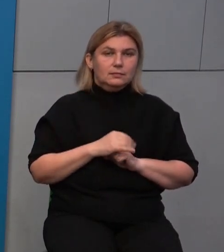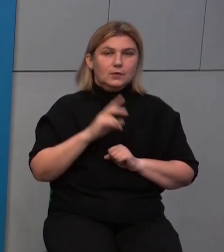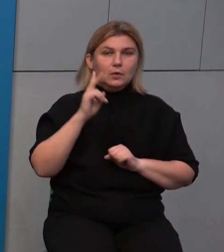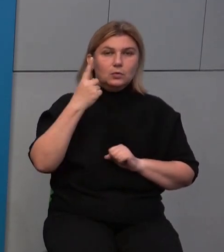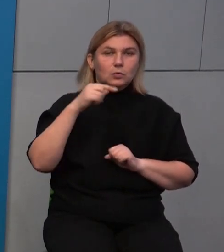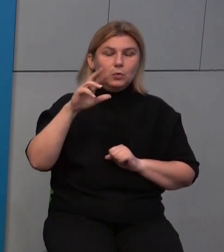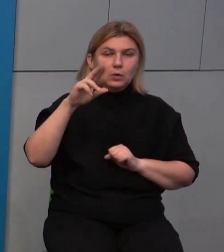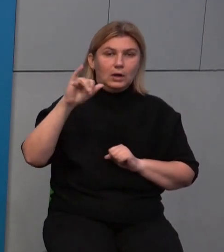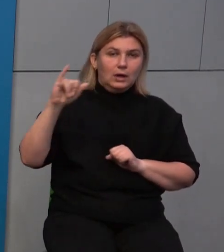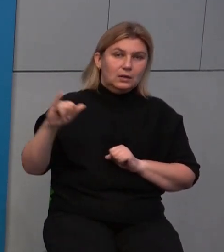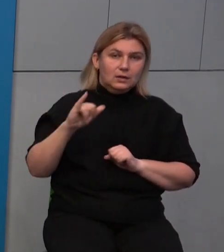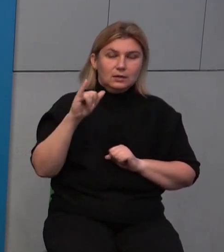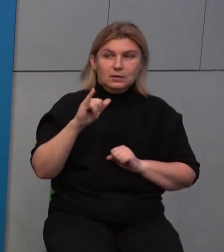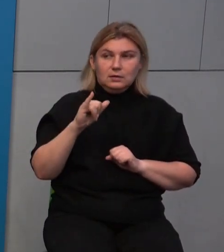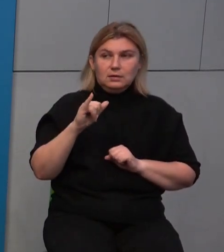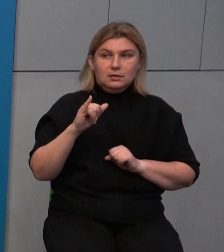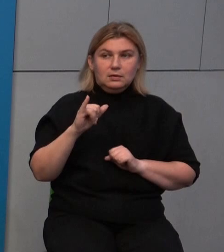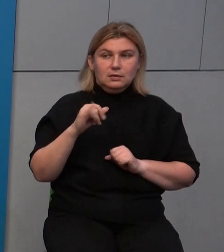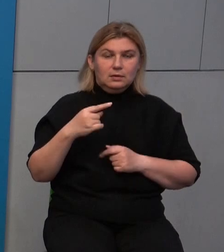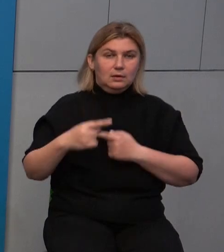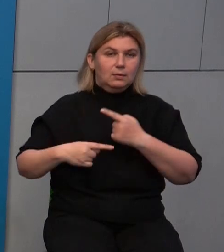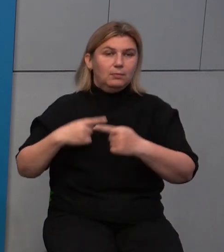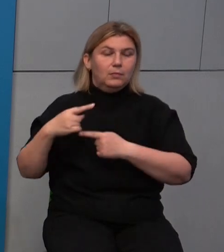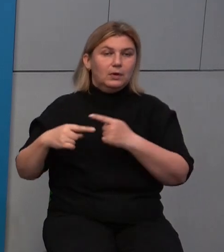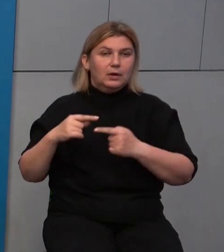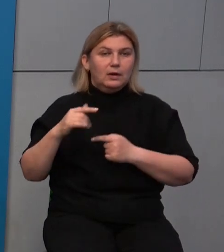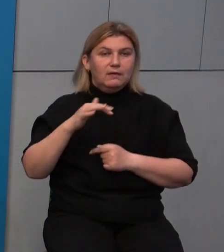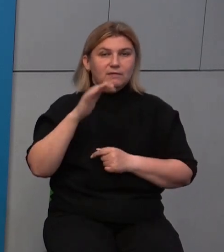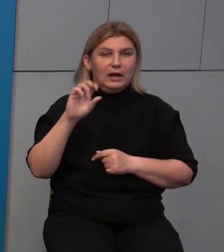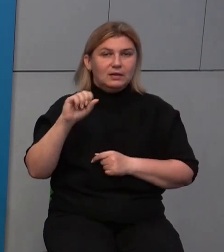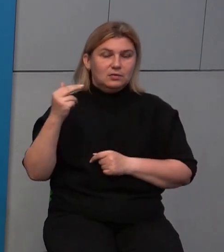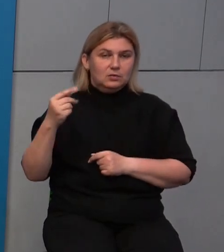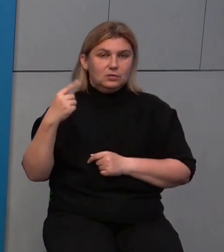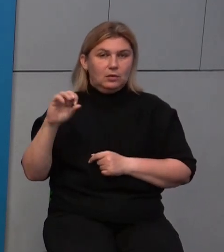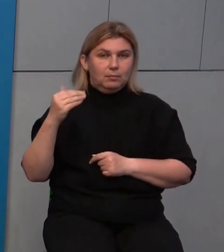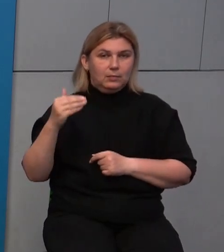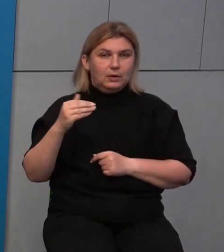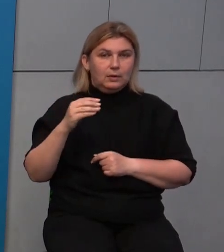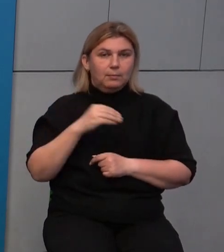wywodzący się z Fandomu jeszcze polskiej fantastyki,